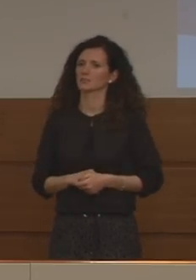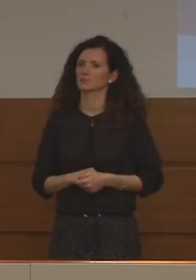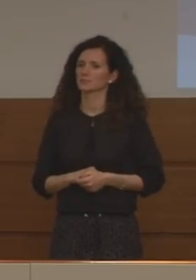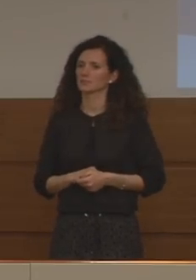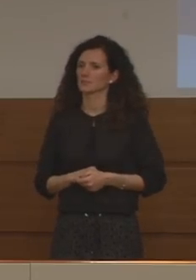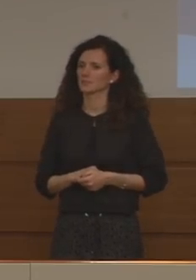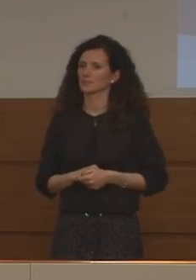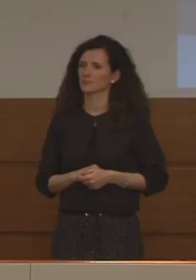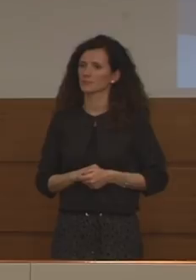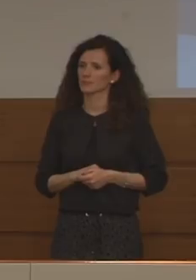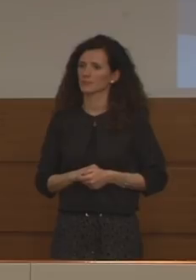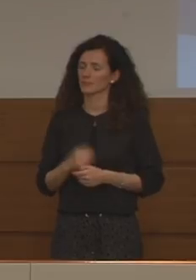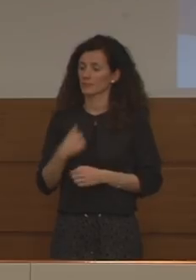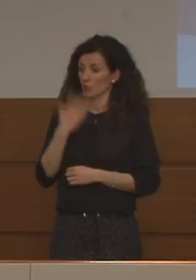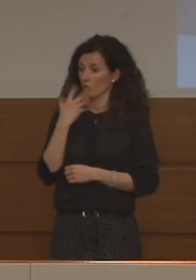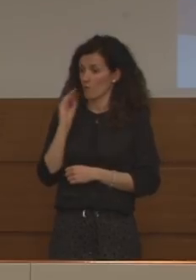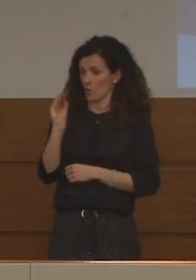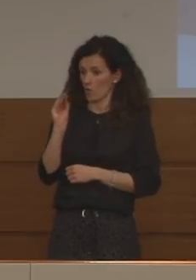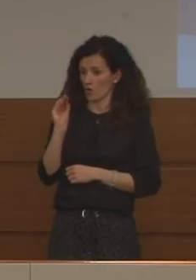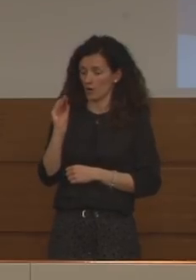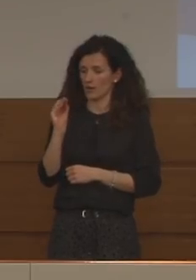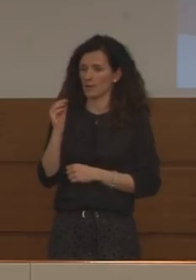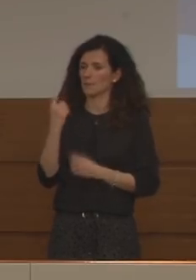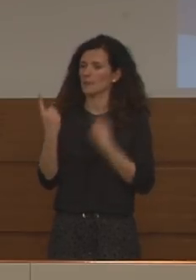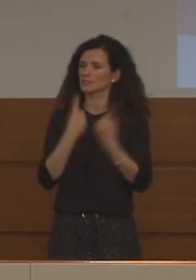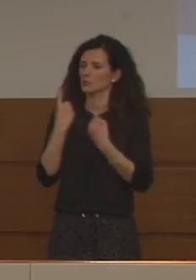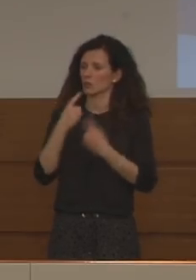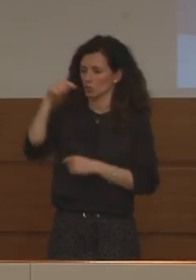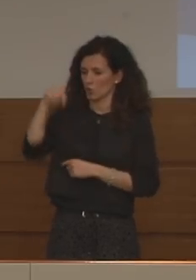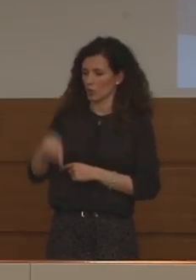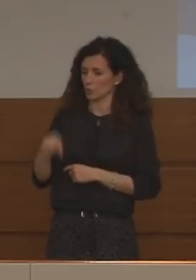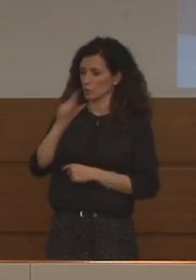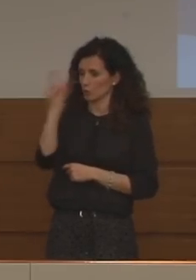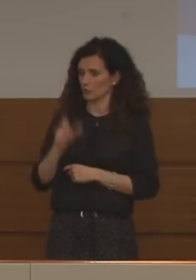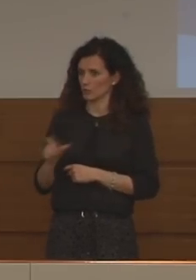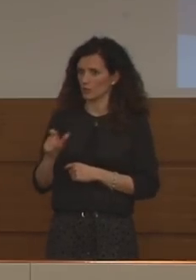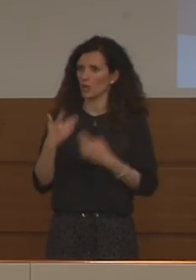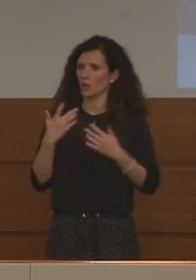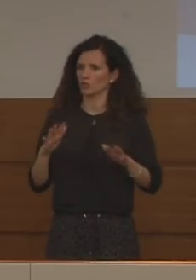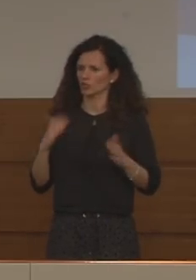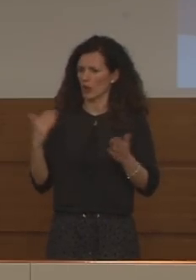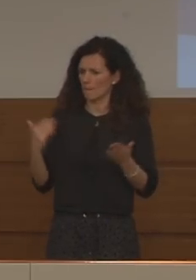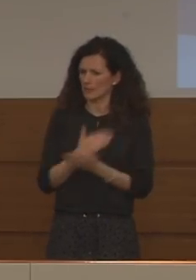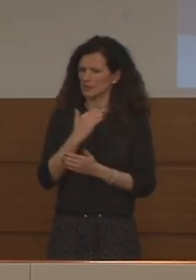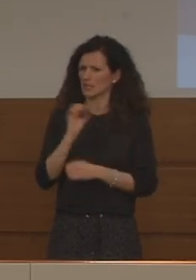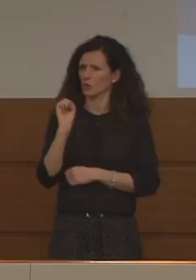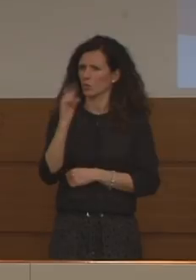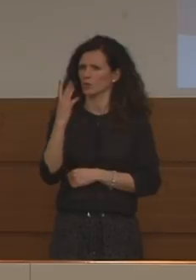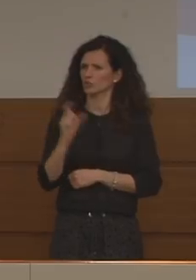chiedere una cosa sul Sud. Siamo a 15 giorni da questo 7, 8